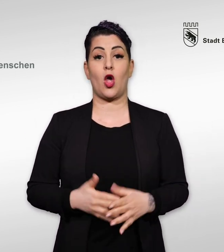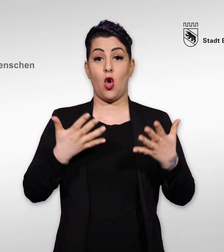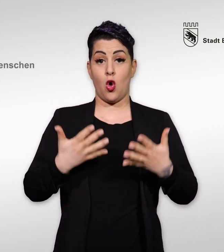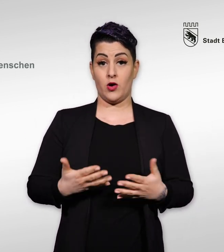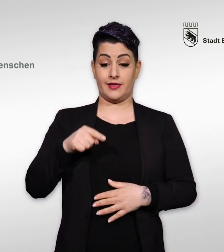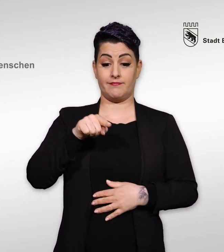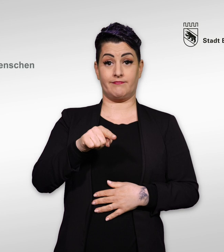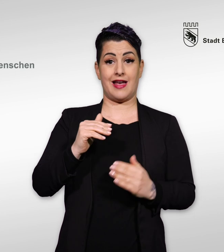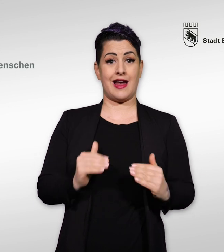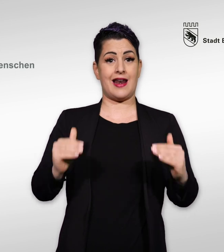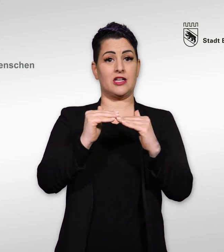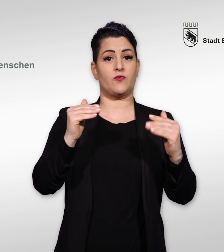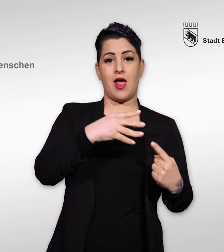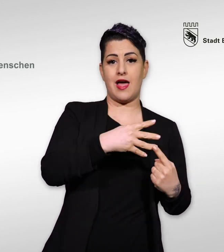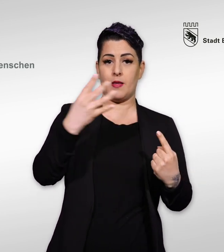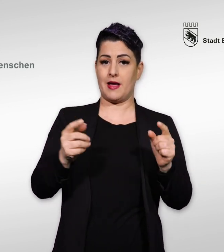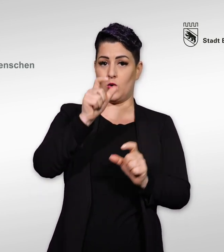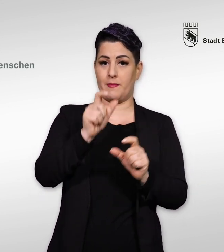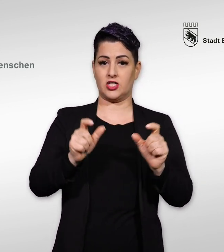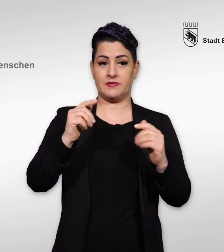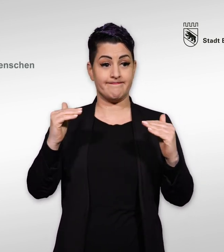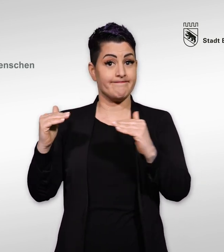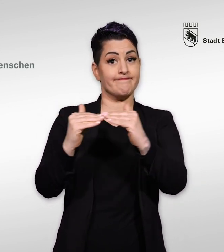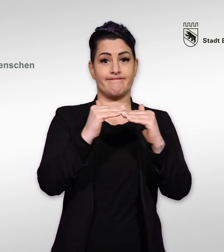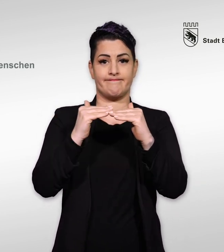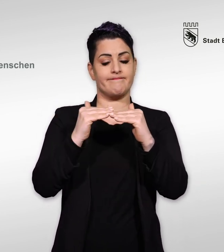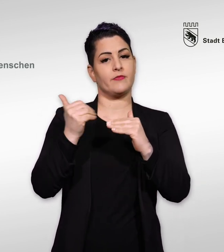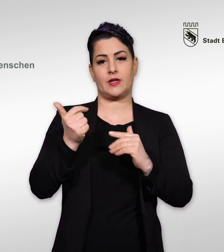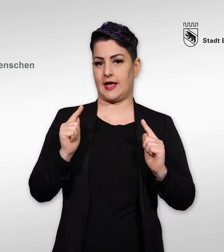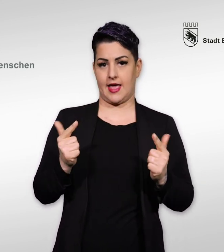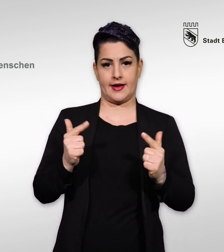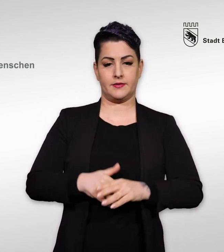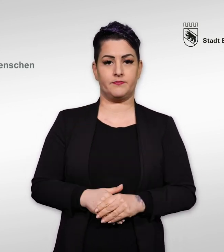Heute gibt es noch keine Gleichstellung von LGBTIQ-Menschen.